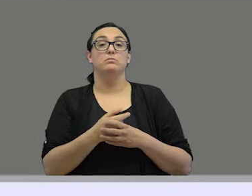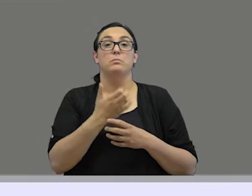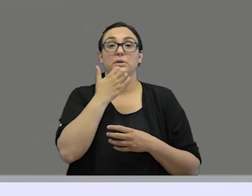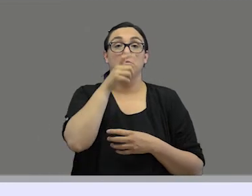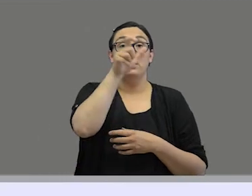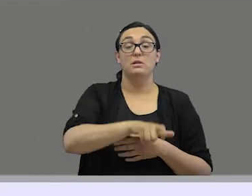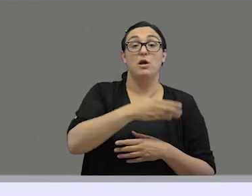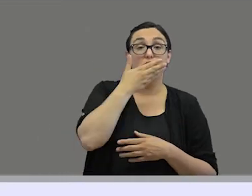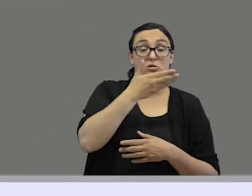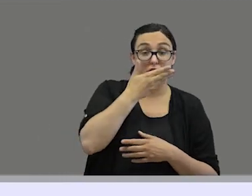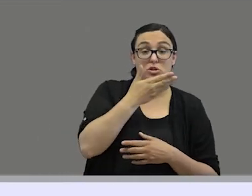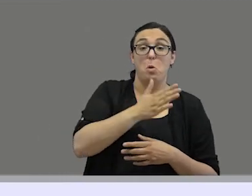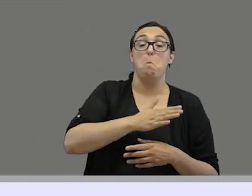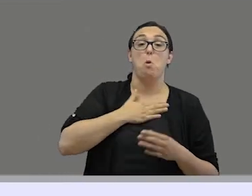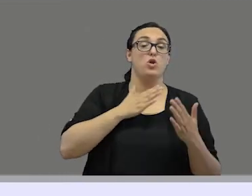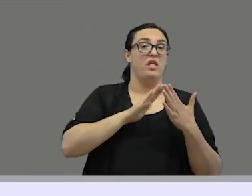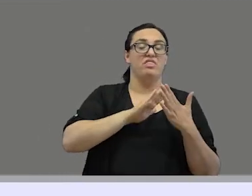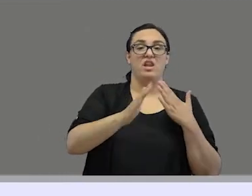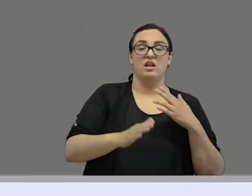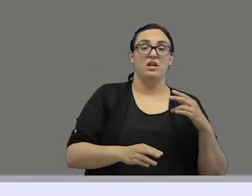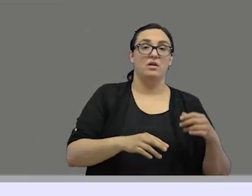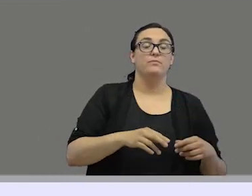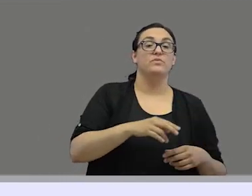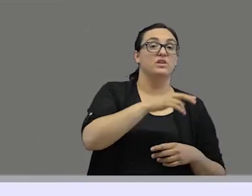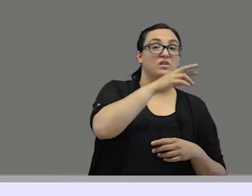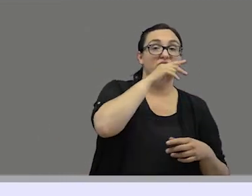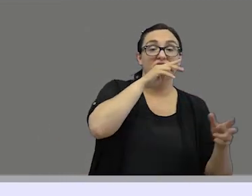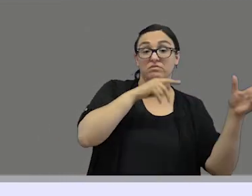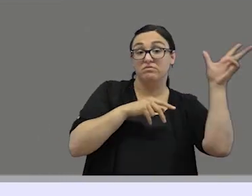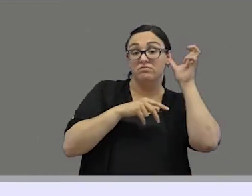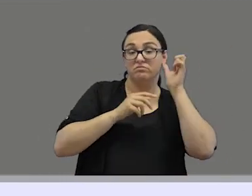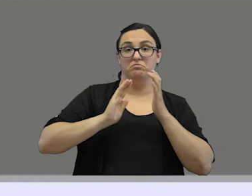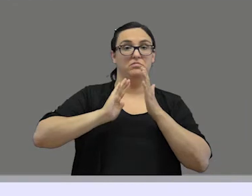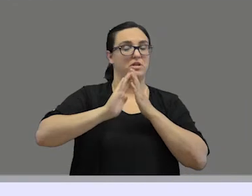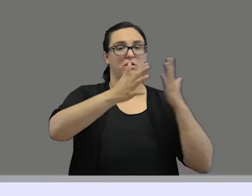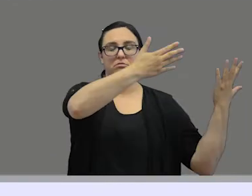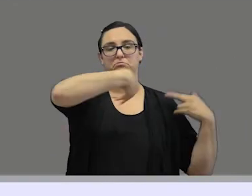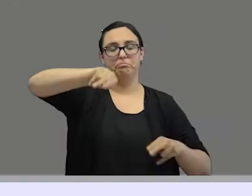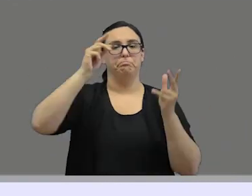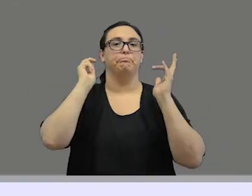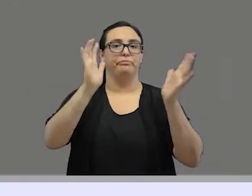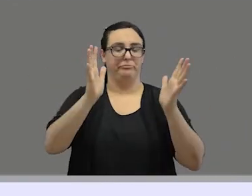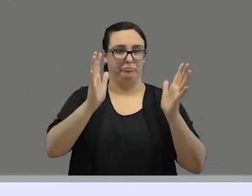direkt den gesprochenen Text in Gebärdensprache übersetzen und kann beginnen, sobald er etwas hört,